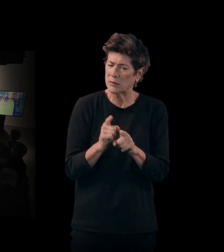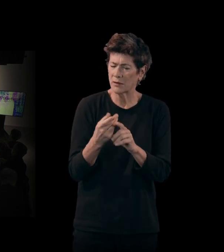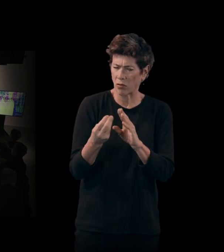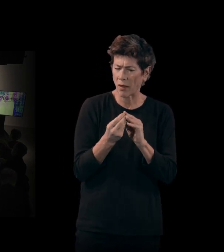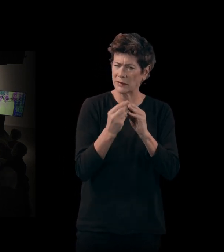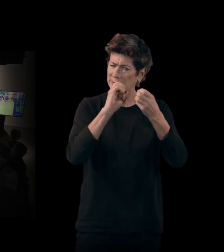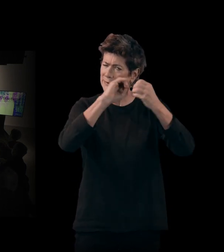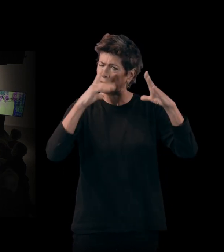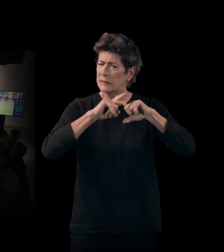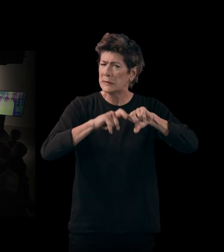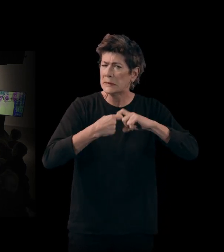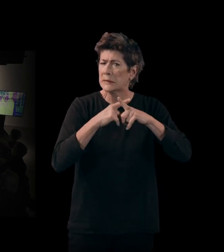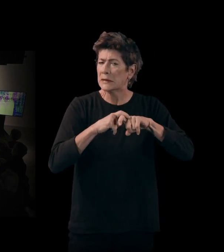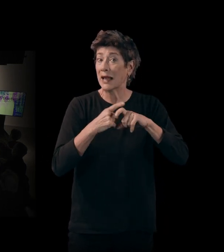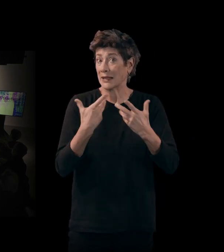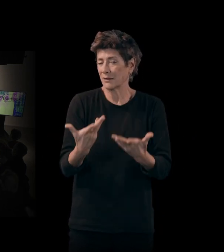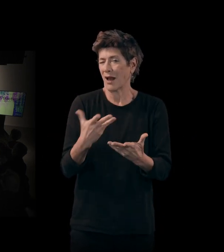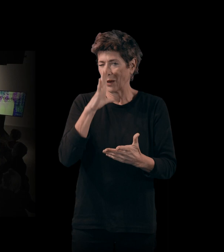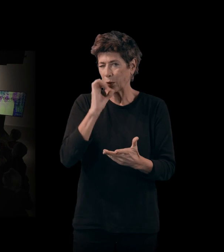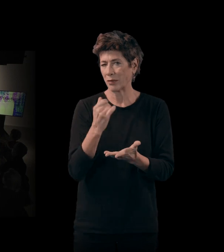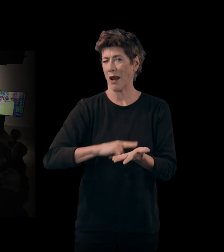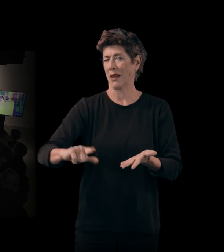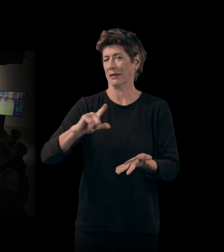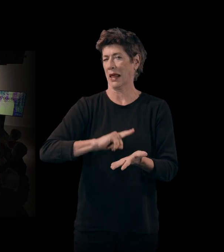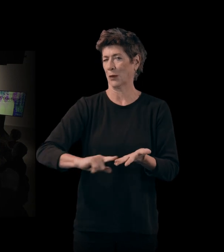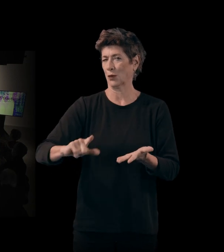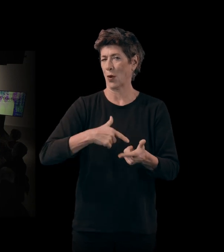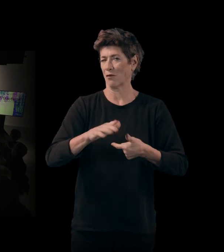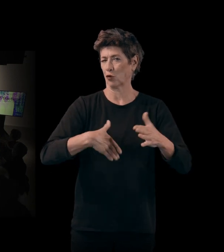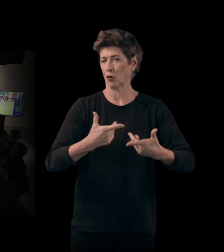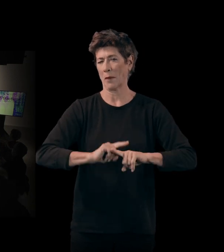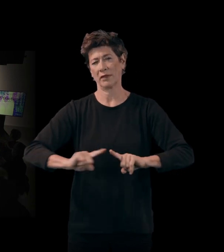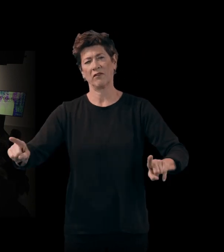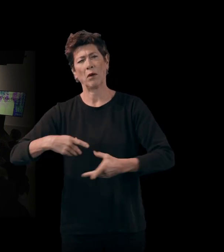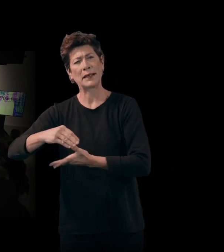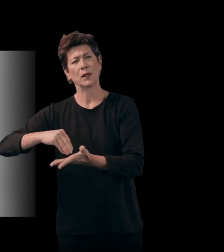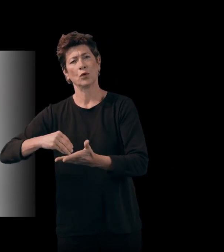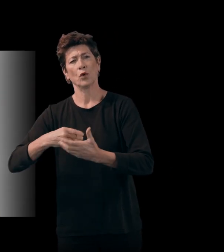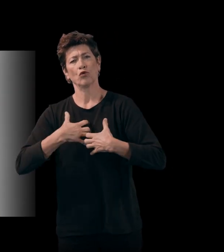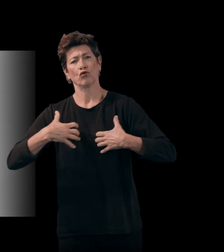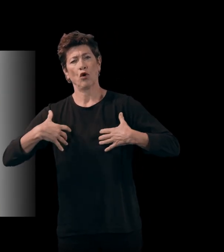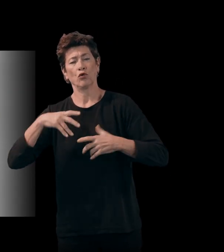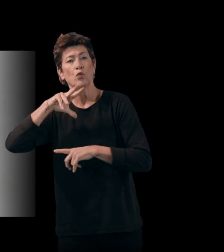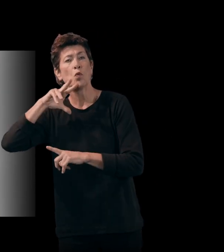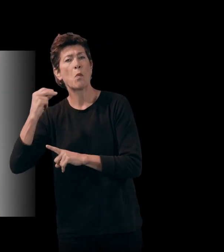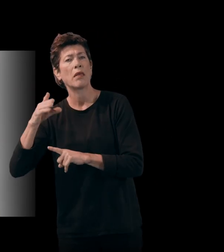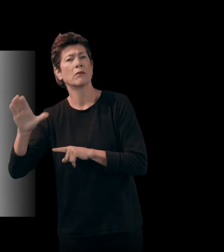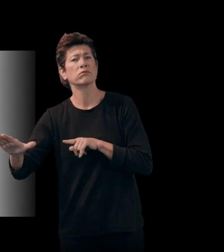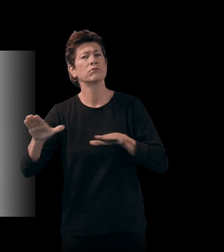qui est très intéressante en elle-même. Et c'est en ce sens-là que la littérature fonctionne très différemment de l'écriture des sciences humaines. C'est-à-dire que si on regarde les choses sous un certain angle,